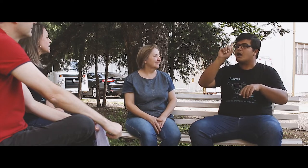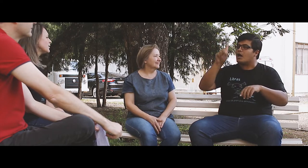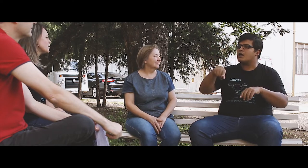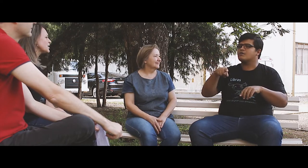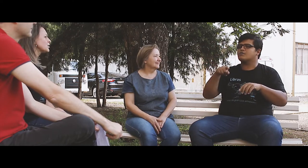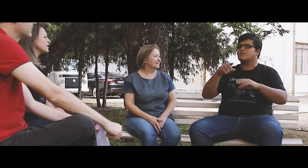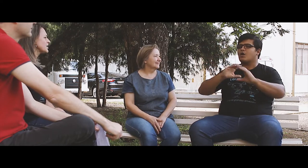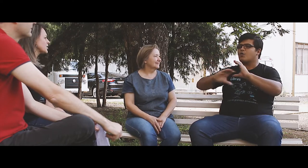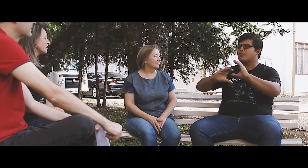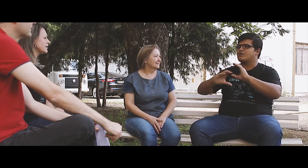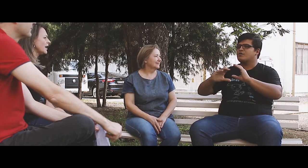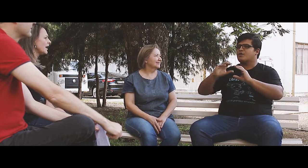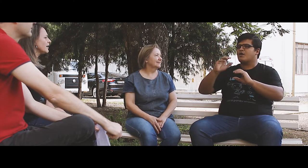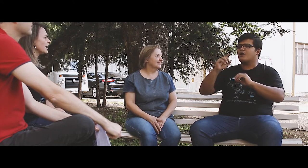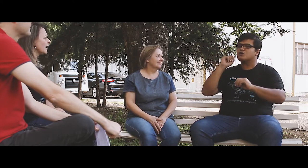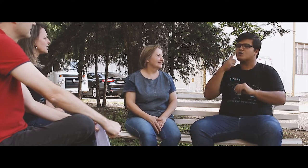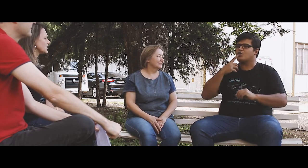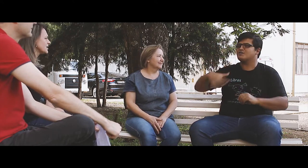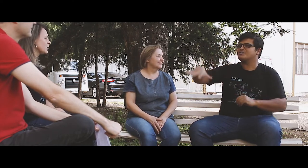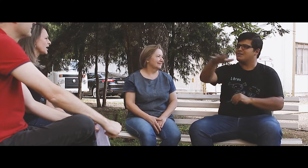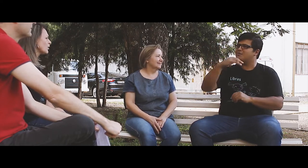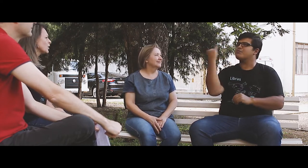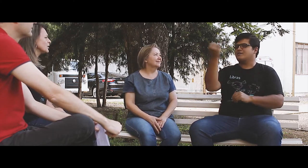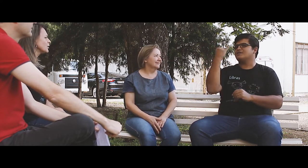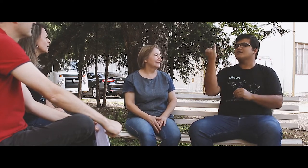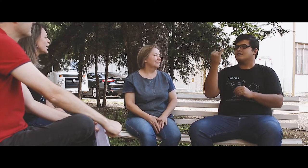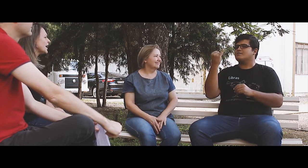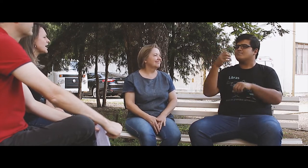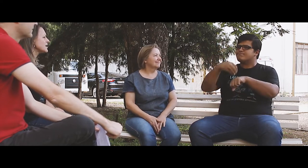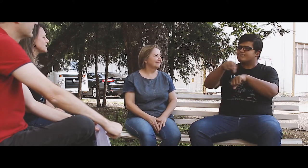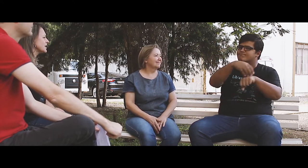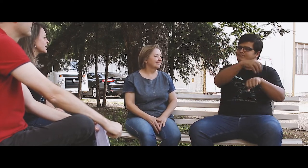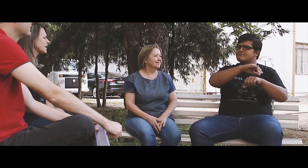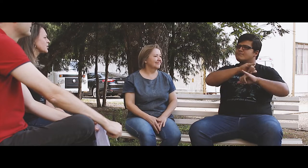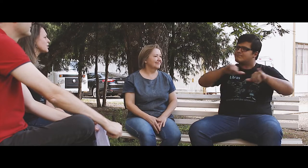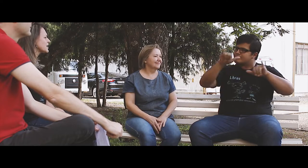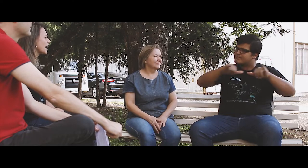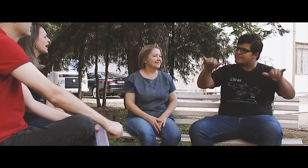informações a gente tem né, a gente sempre está colocando no face, nas redes sociais